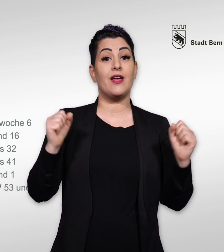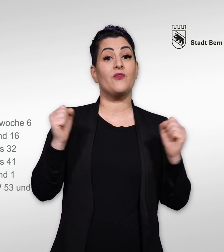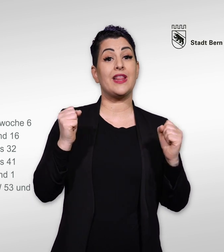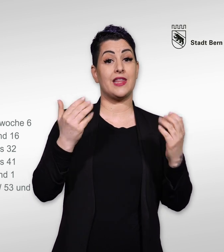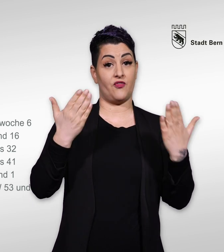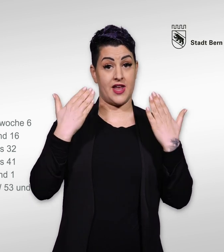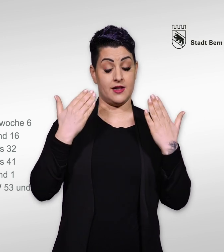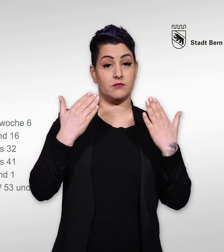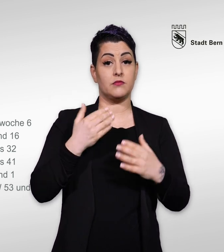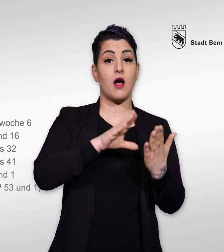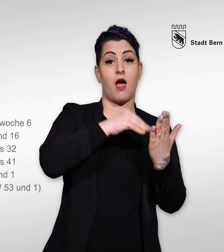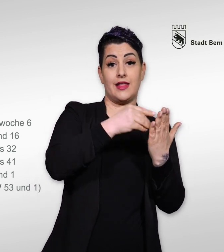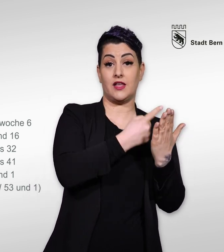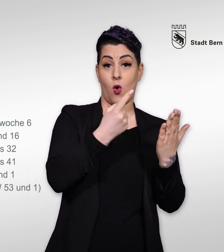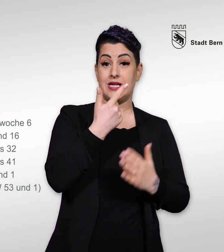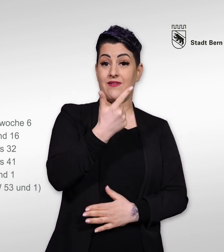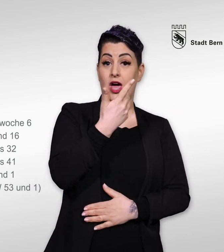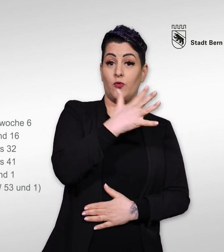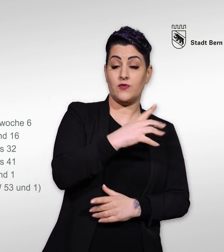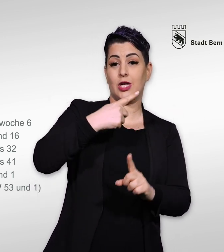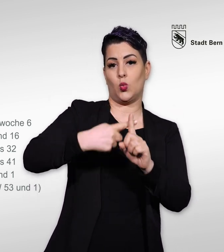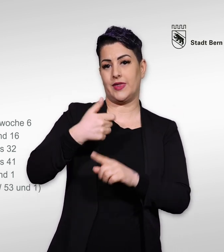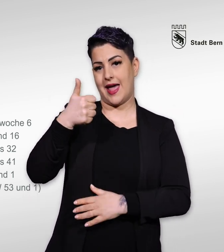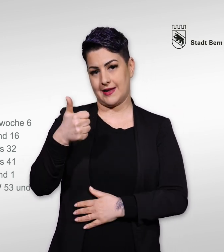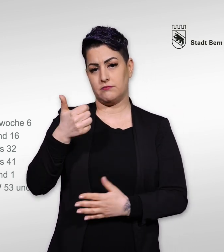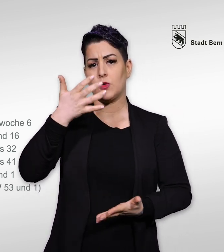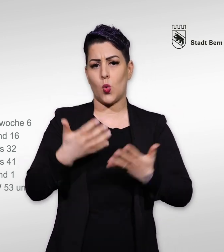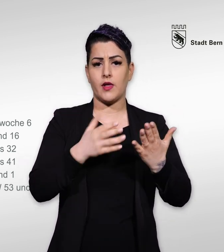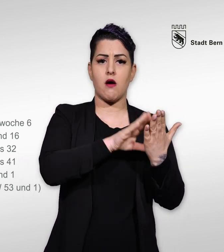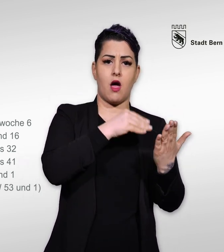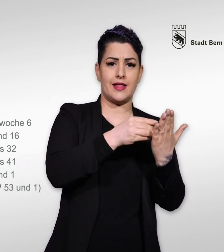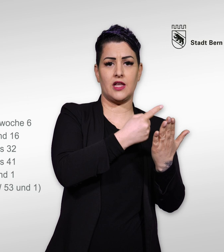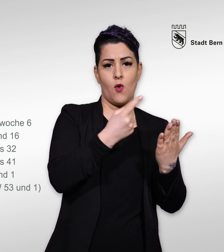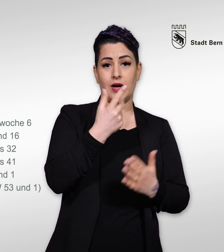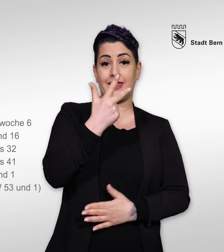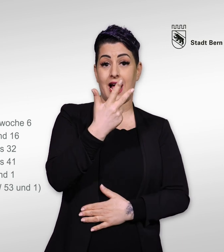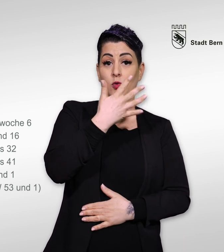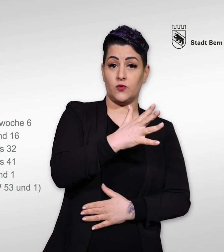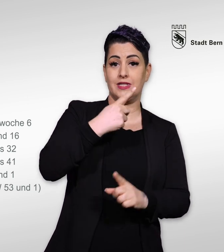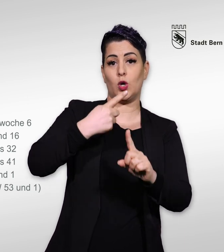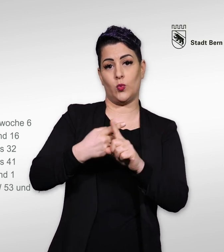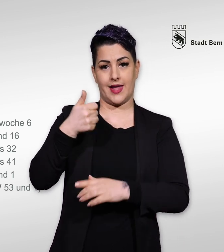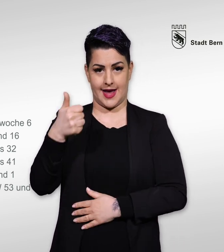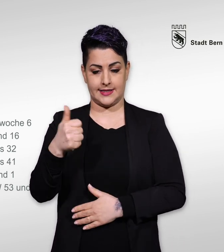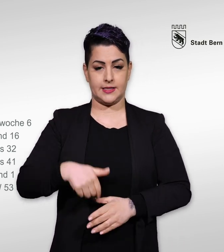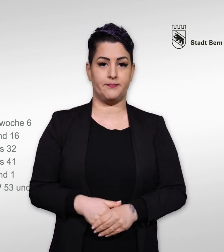Winterferien KW 52 und 1 (oder KW 53 und 1)